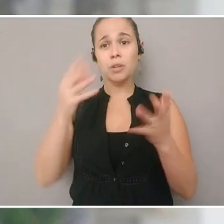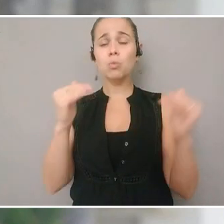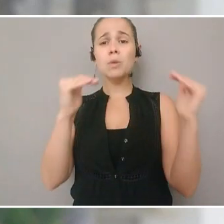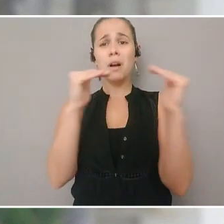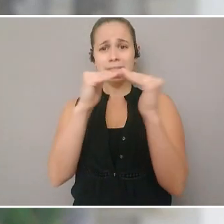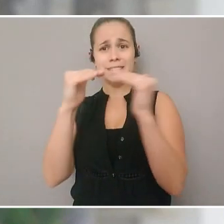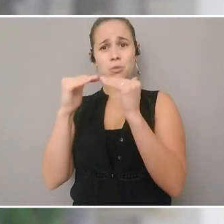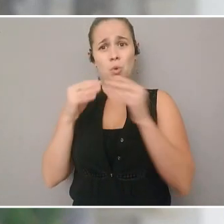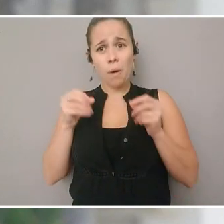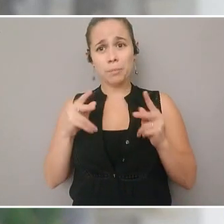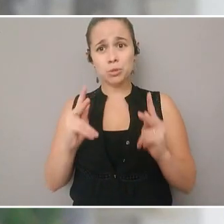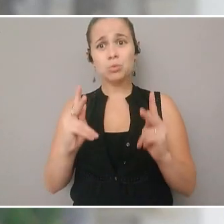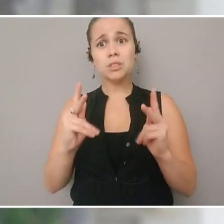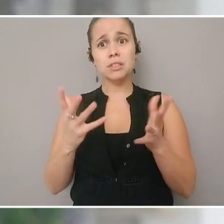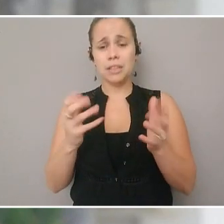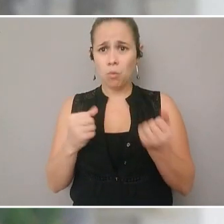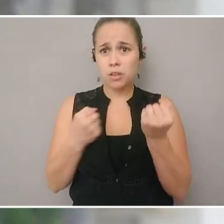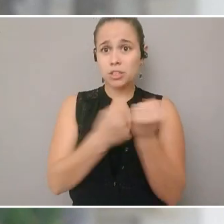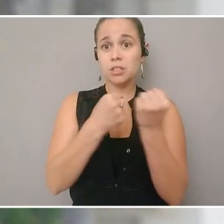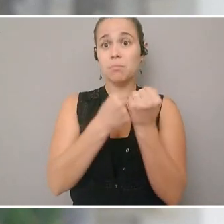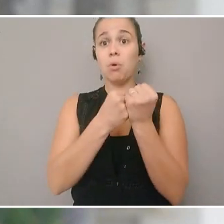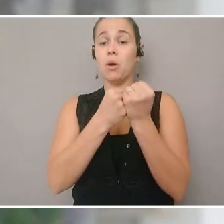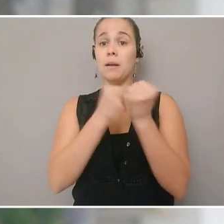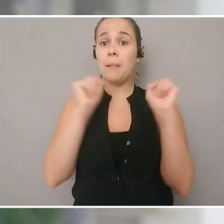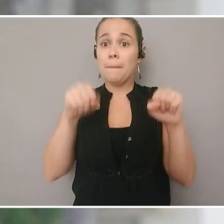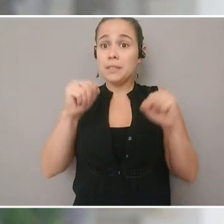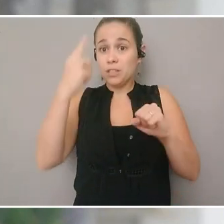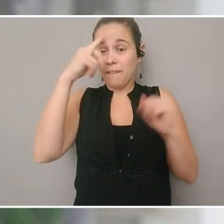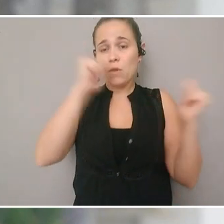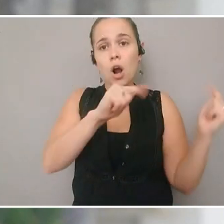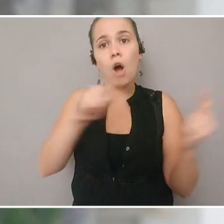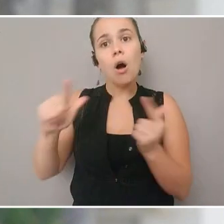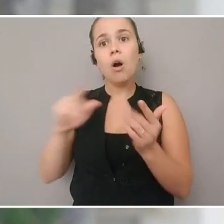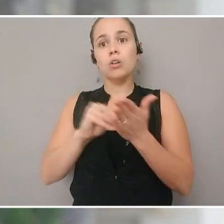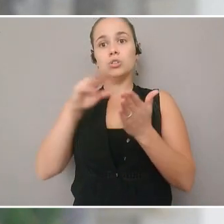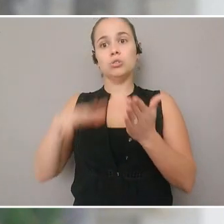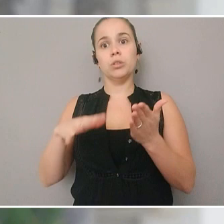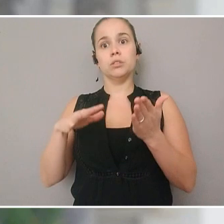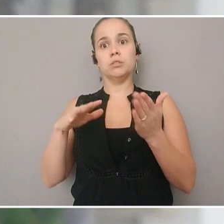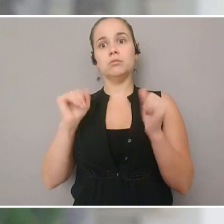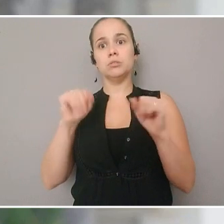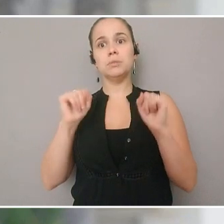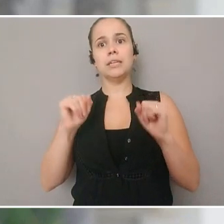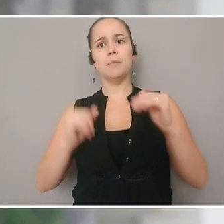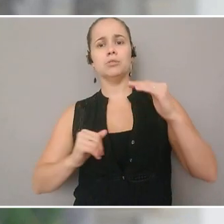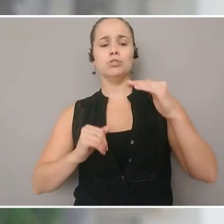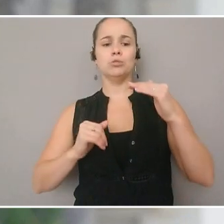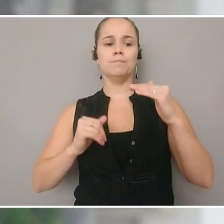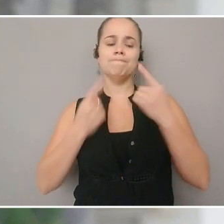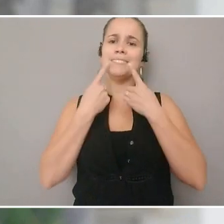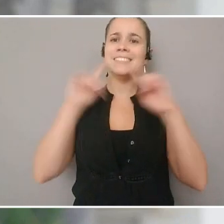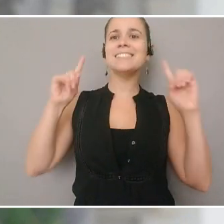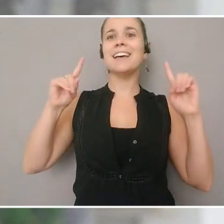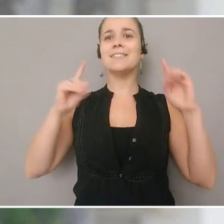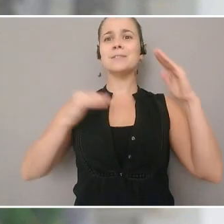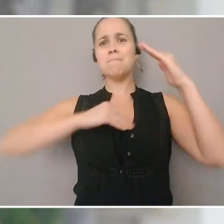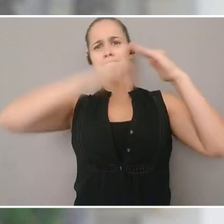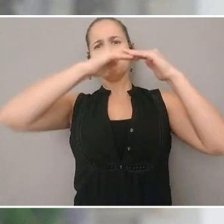y apoyando la potencial de todos los estudiantes en lograr su potencia